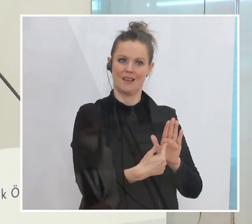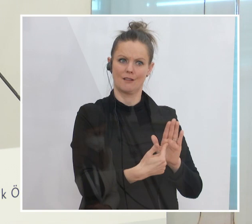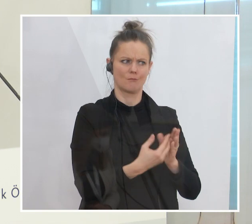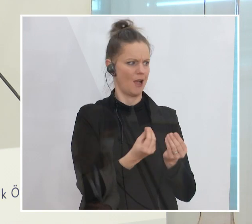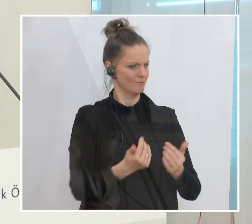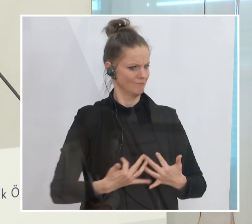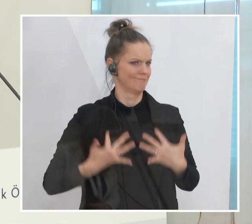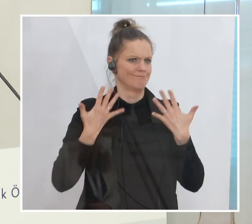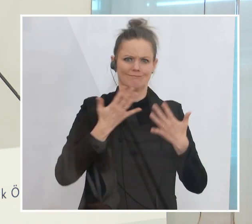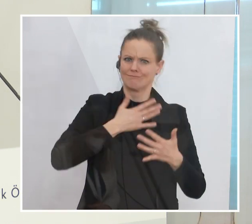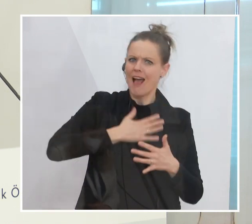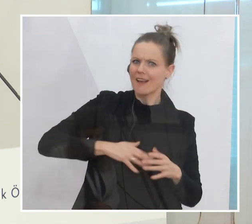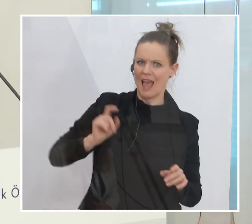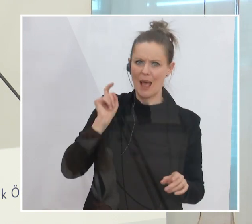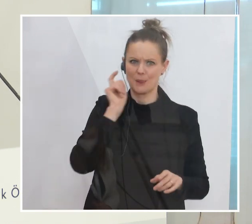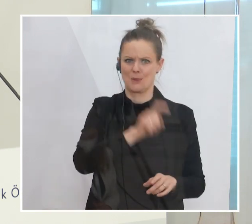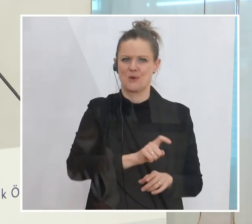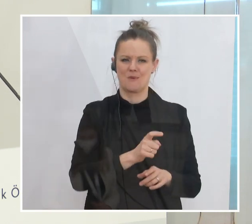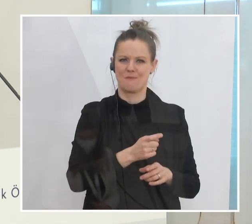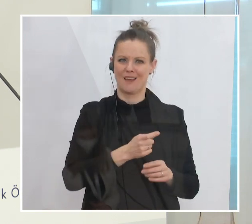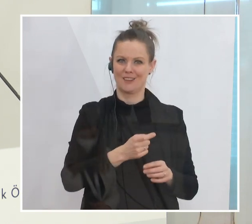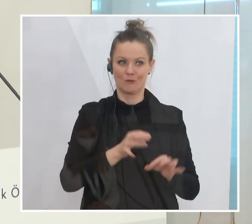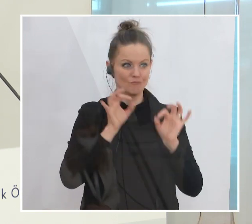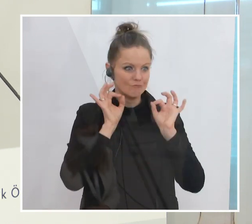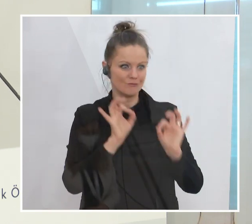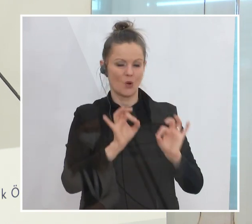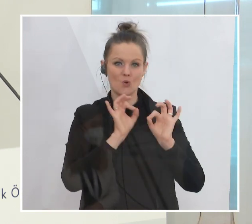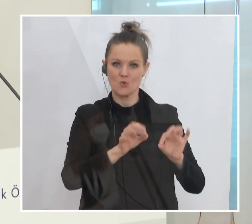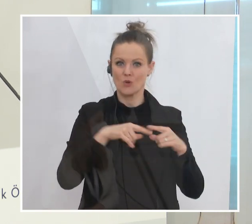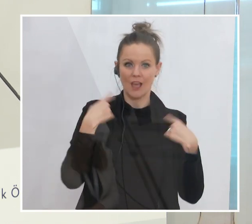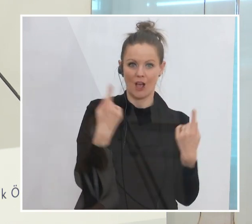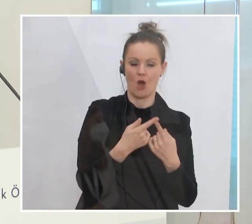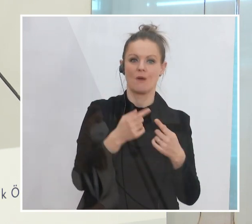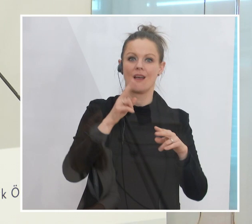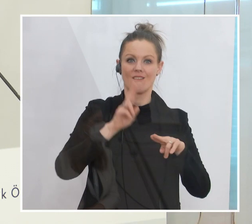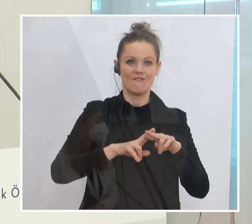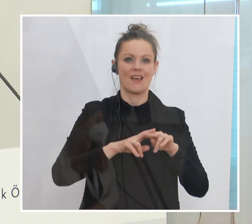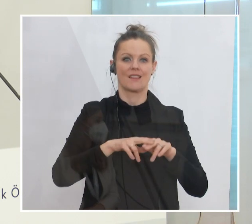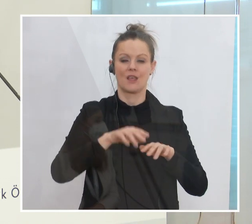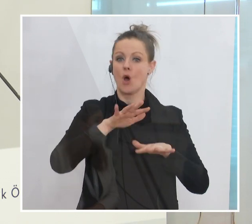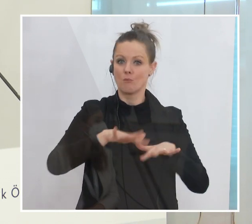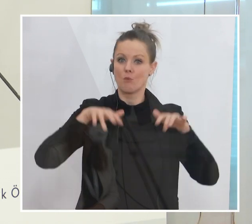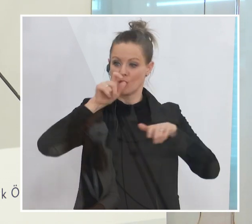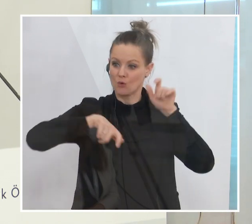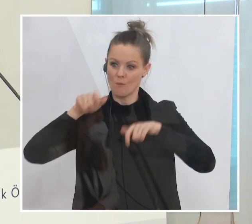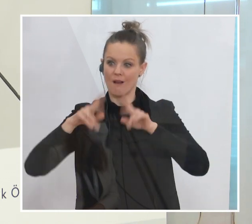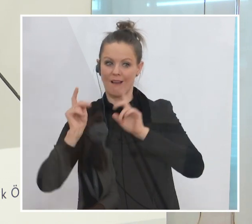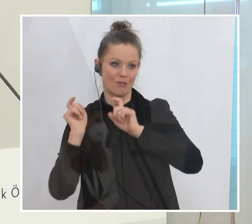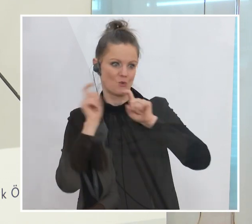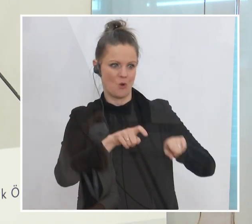attraktiv präsentieren können, wenn sie wieder für das Publikum geöffnet werden. Apropos Publikum.